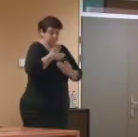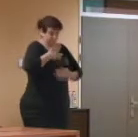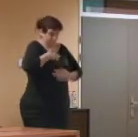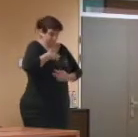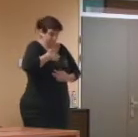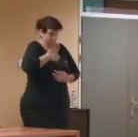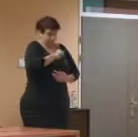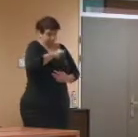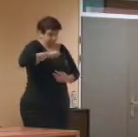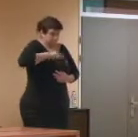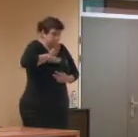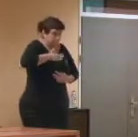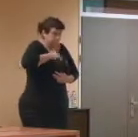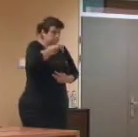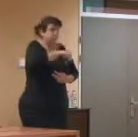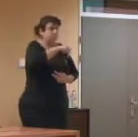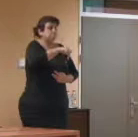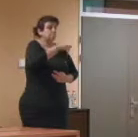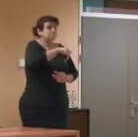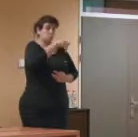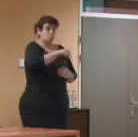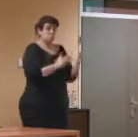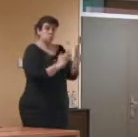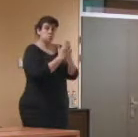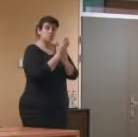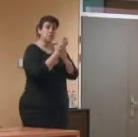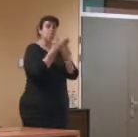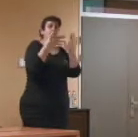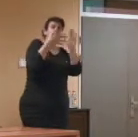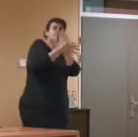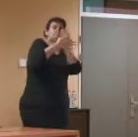tengo esta mañana una rendición de cuentas sobre el trabajo que hemos hecho desde el servicio,